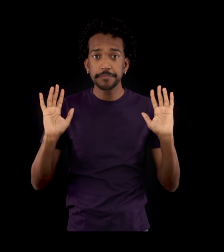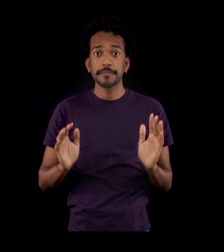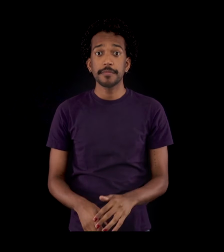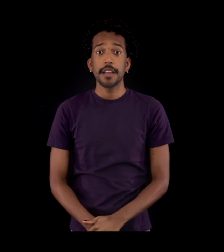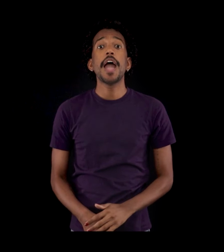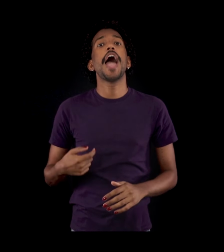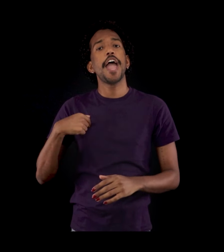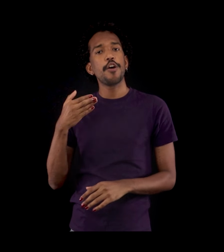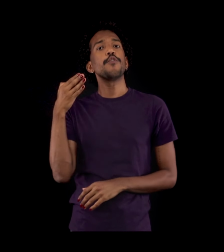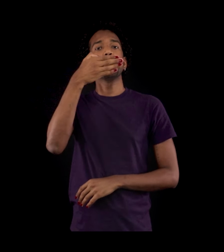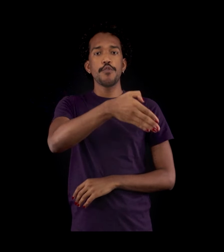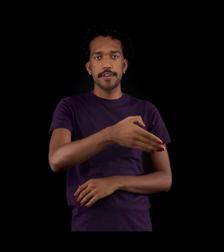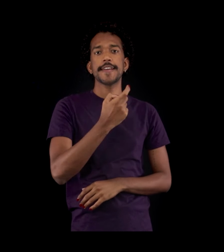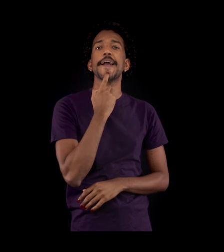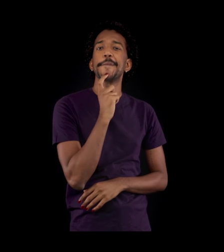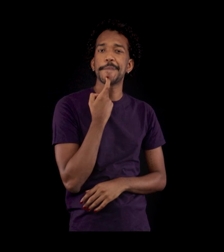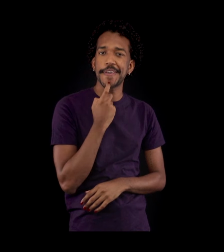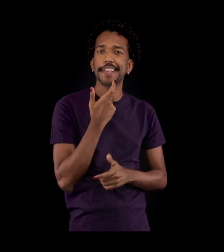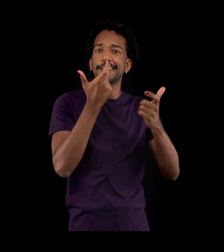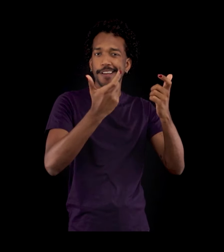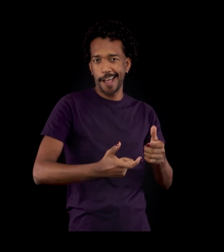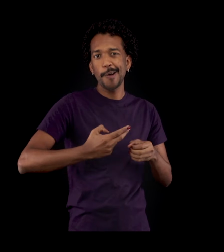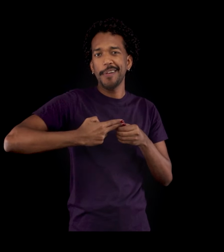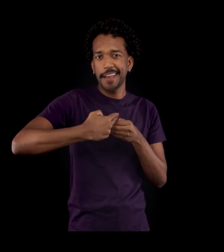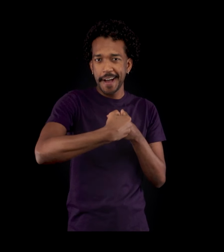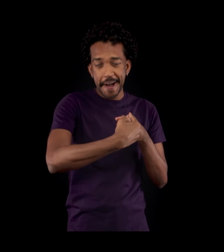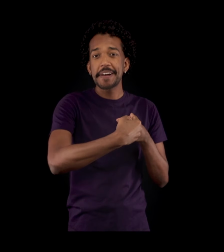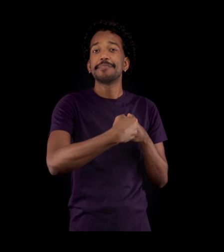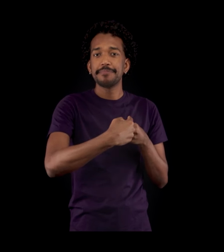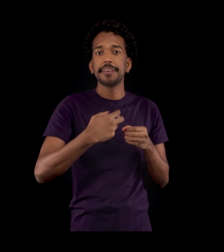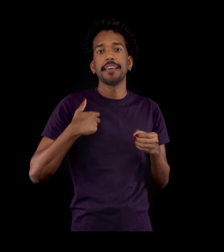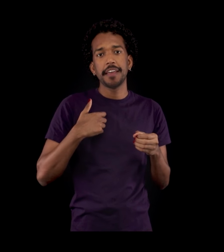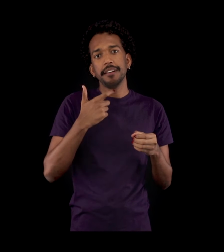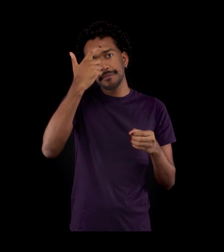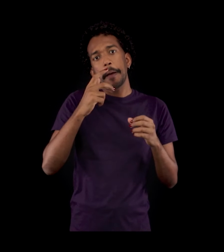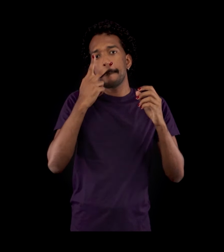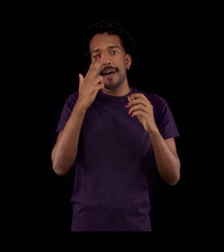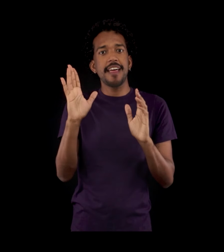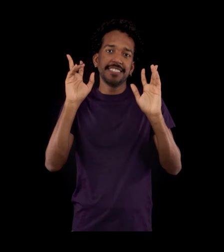Fui até Campinas, na Unicamp, fiz, como digo, uma audição